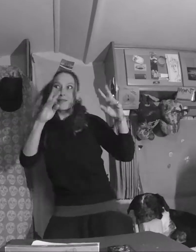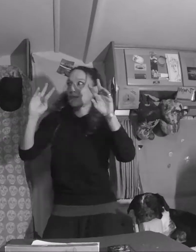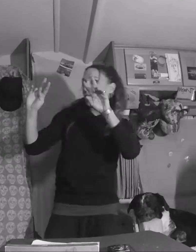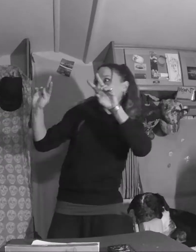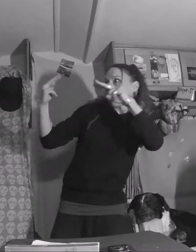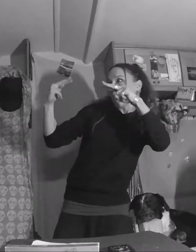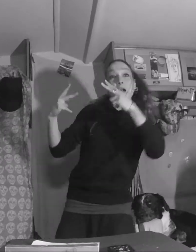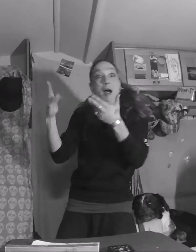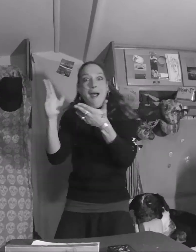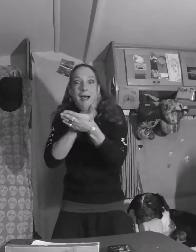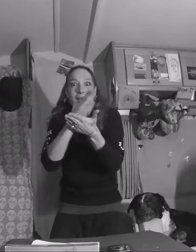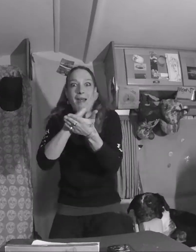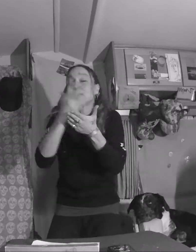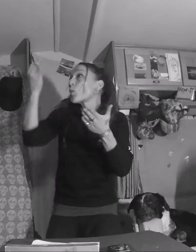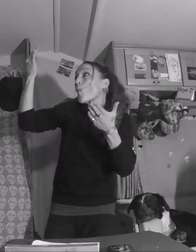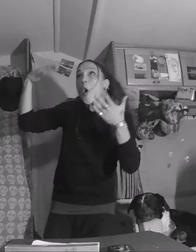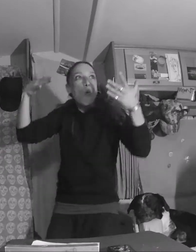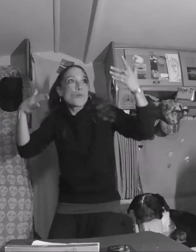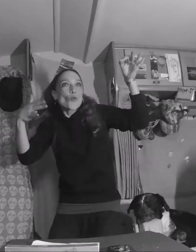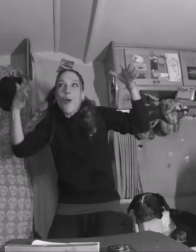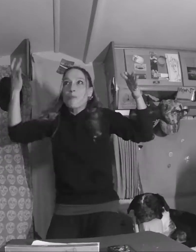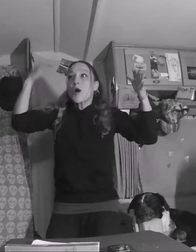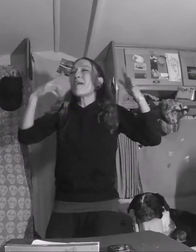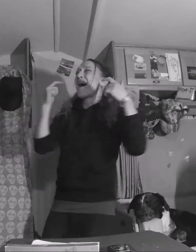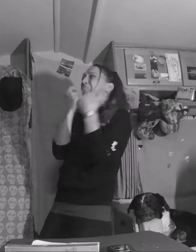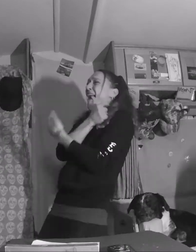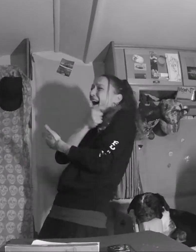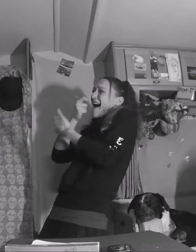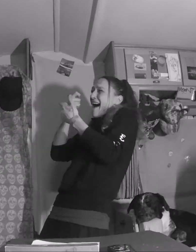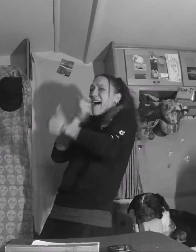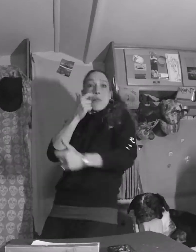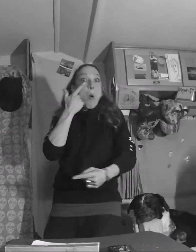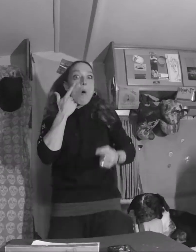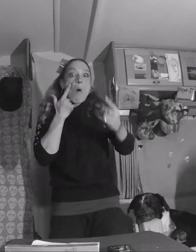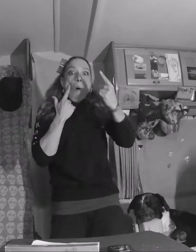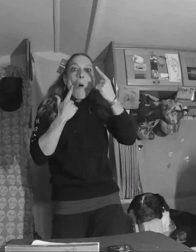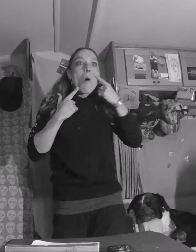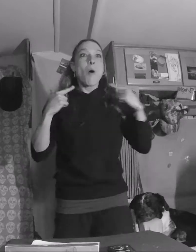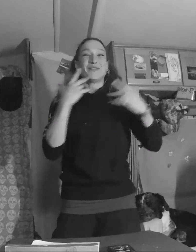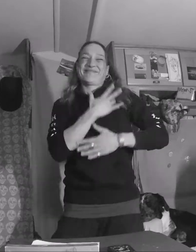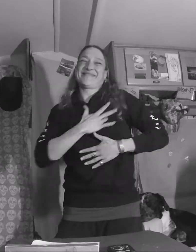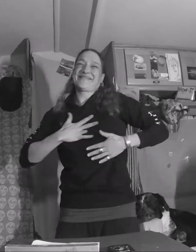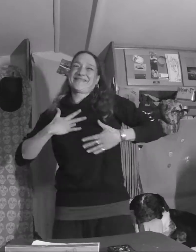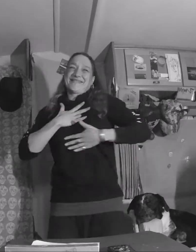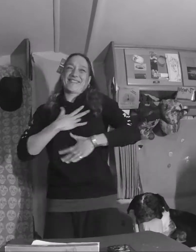c'est préparé, c'est spontané... c'est des rires, des larmes, de joie,